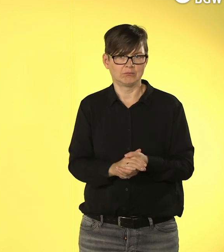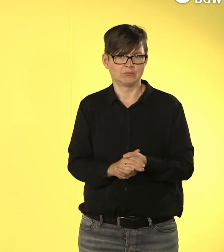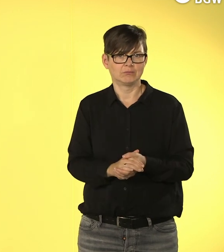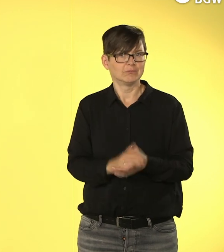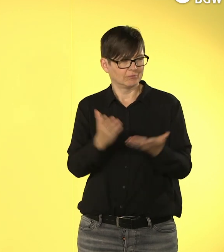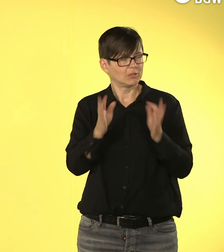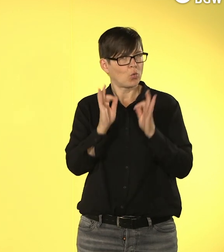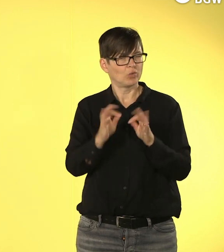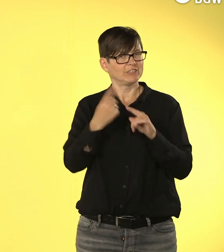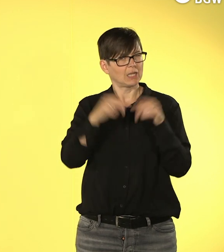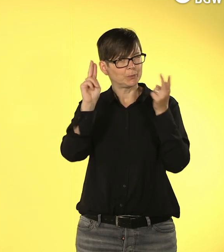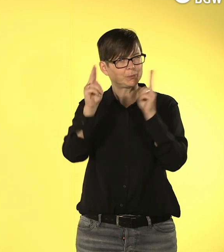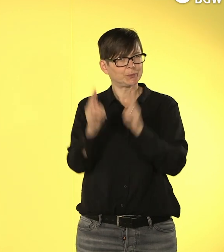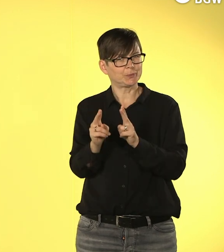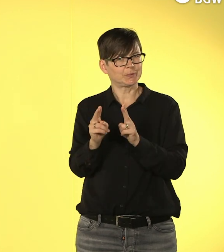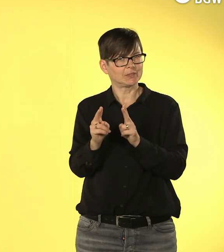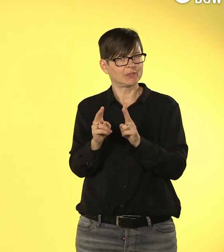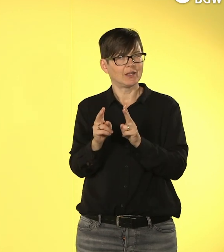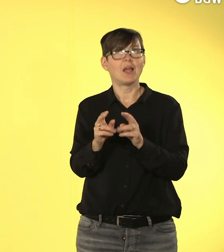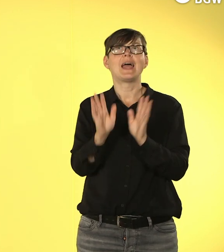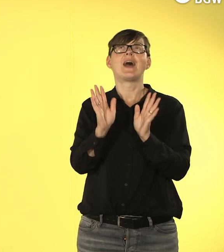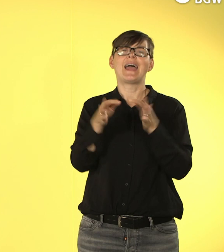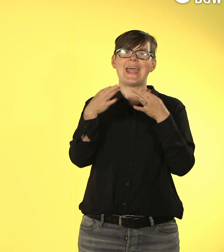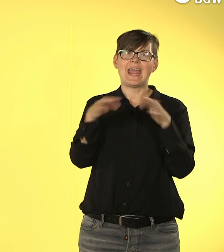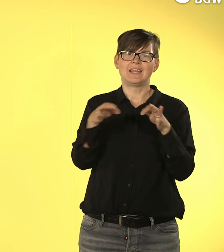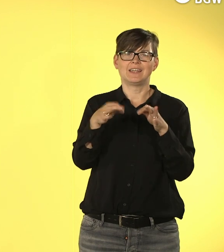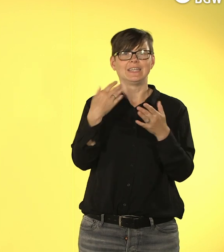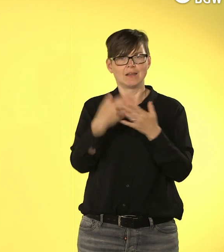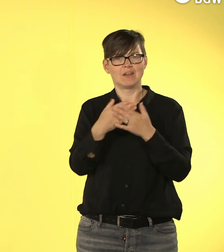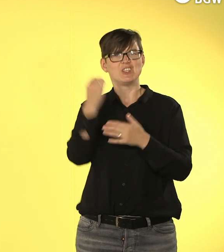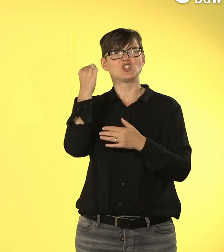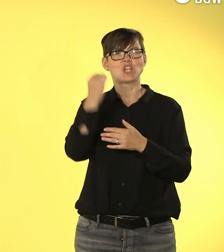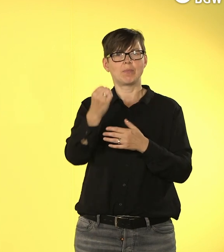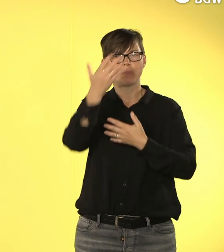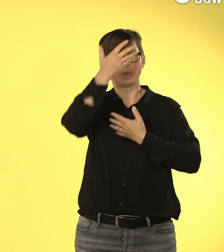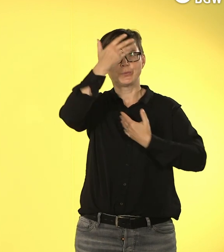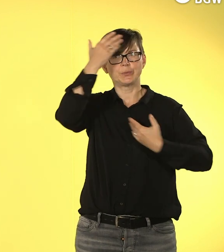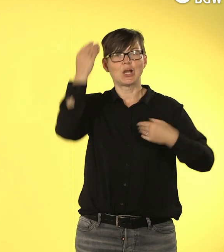Das scheint endlich aus den Köpfen zu verschwinden. Sehr gut.